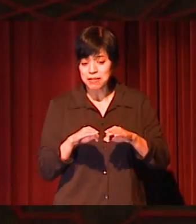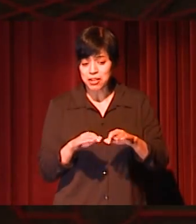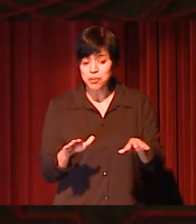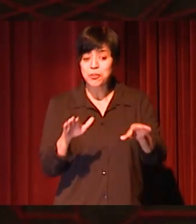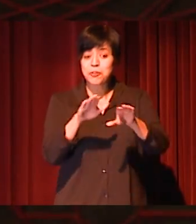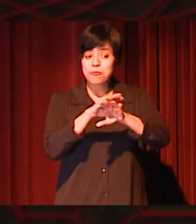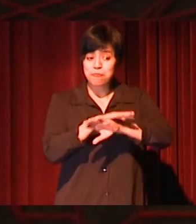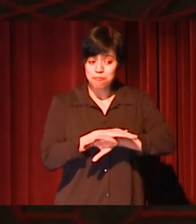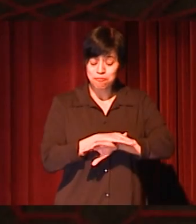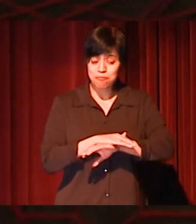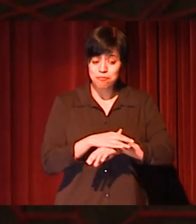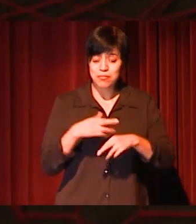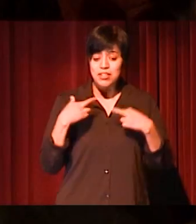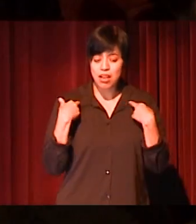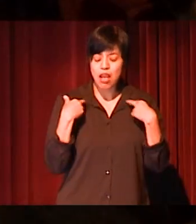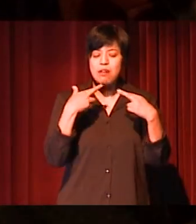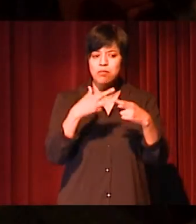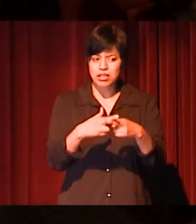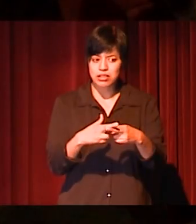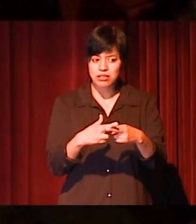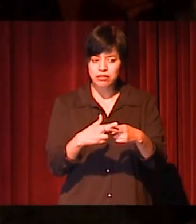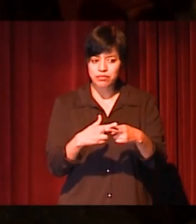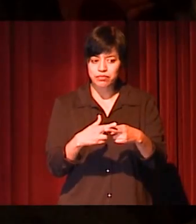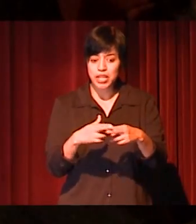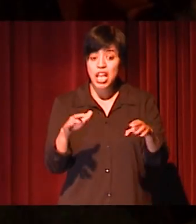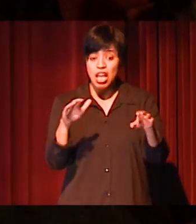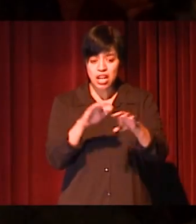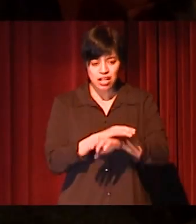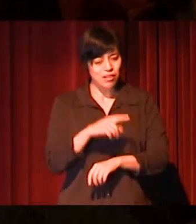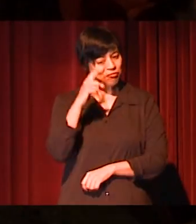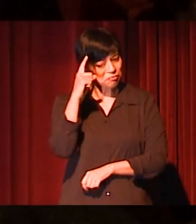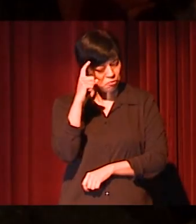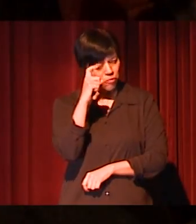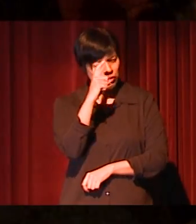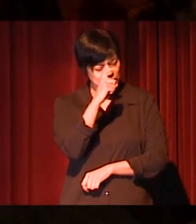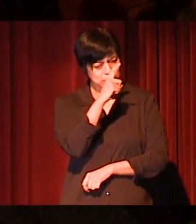No les voy a mentir, fue un cambio muy difícil,